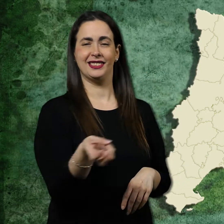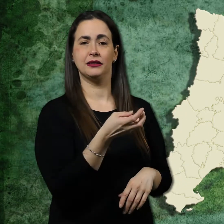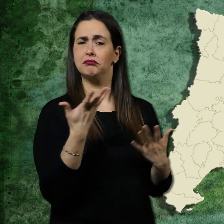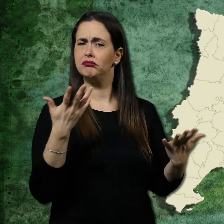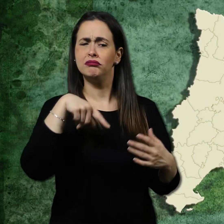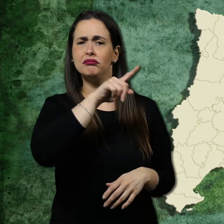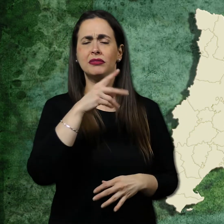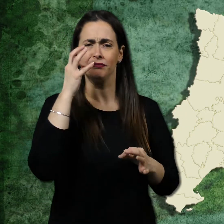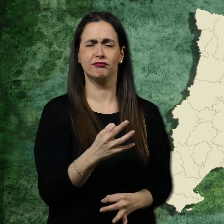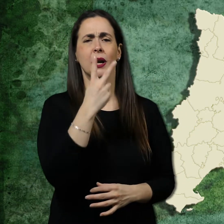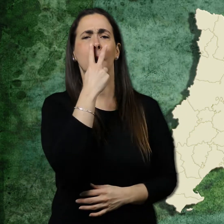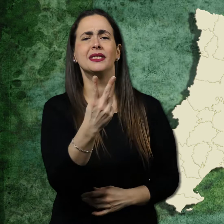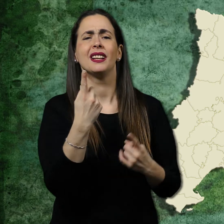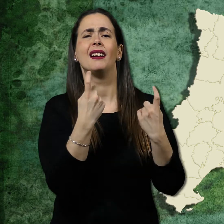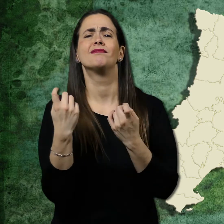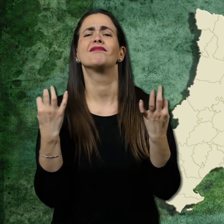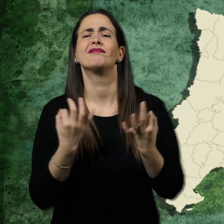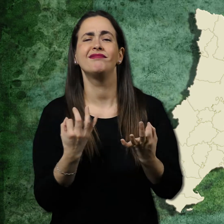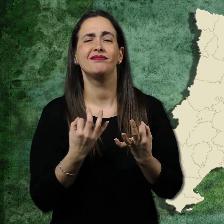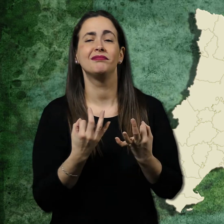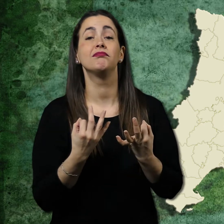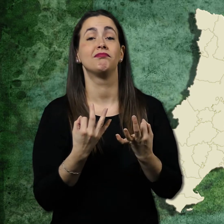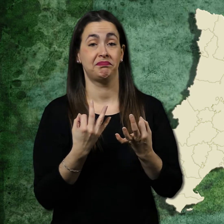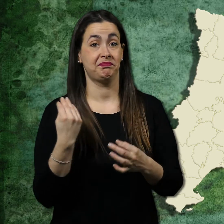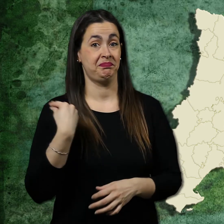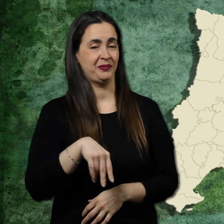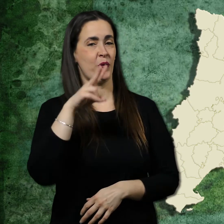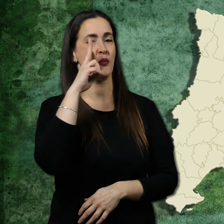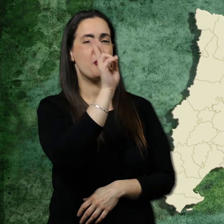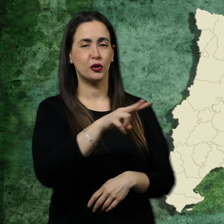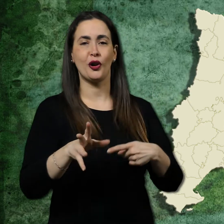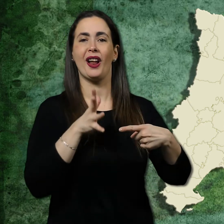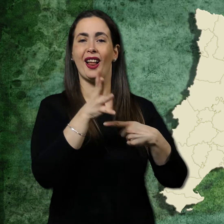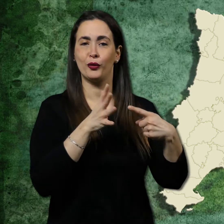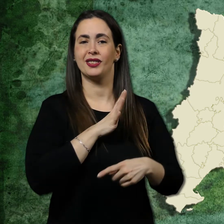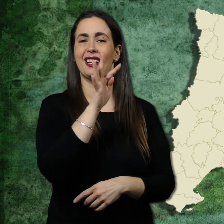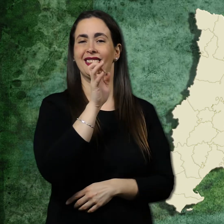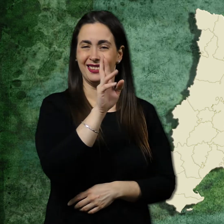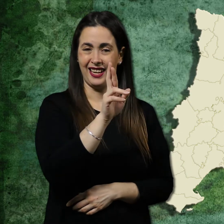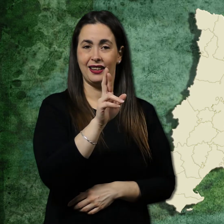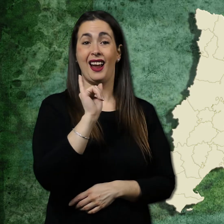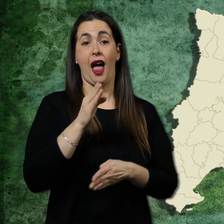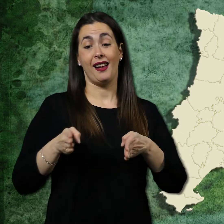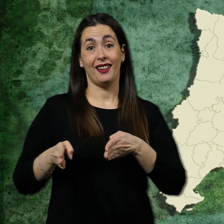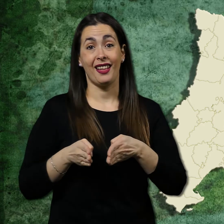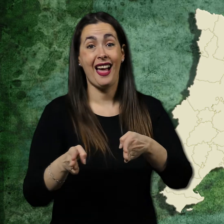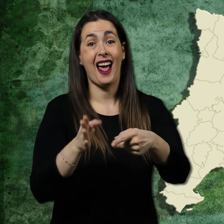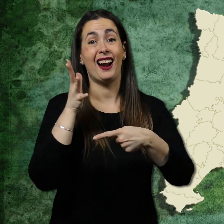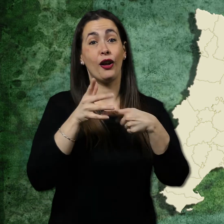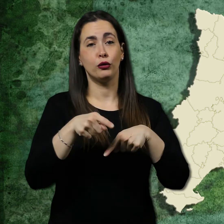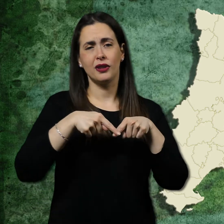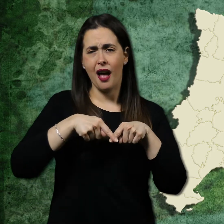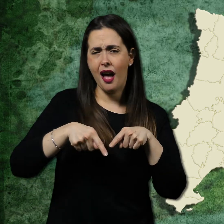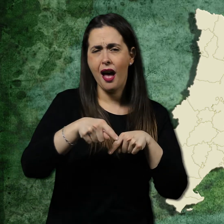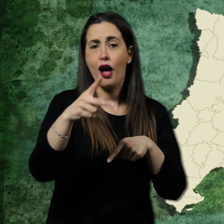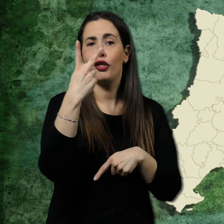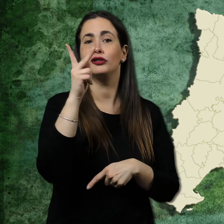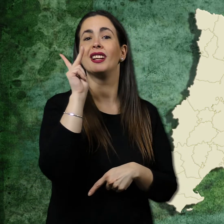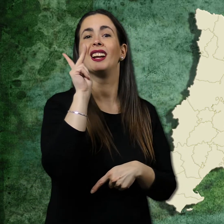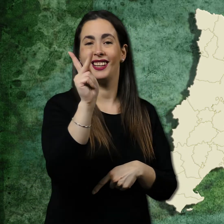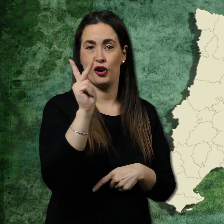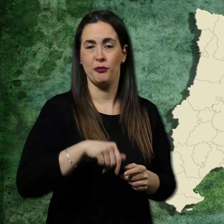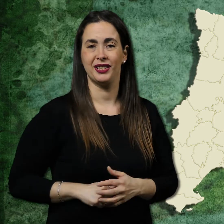Imprescindibles: Visitar el Museu Industrial del Ter. Recórrer els dos quilòmetres del canal industrial.